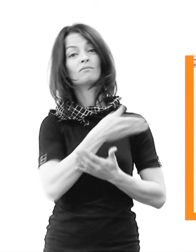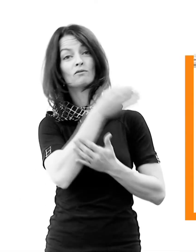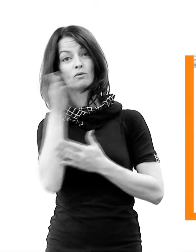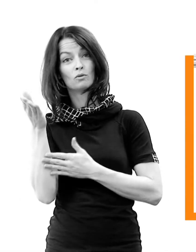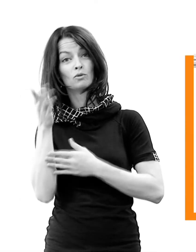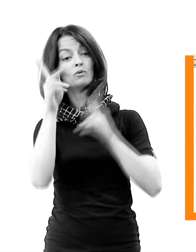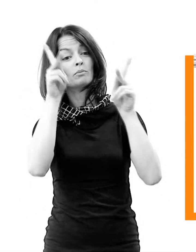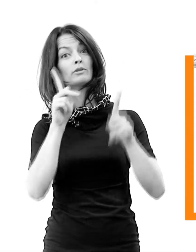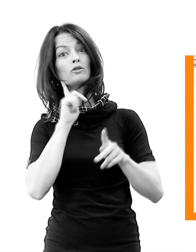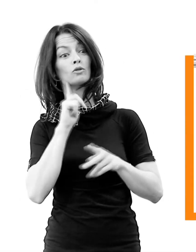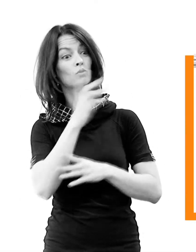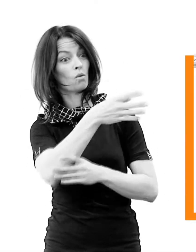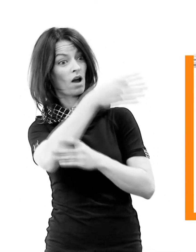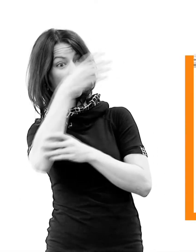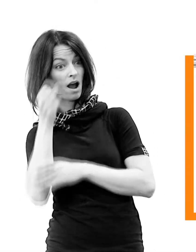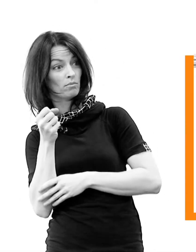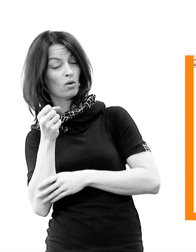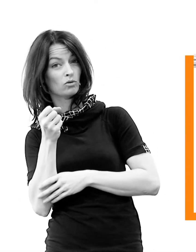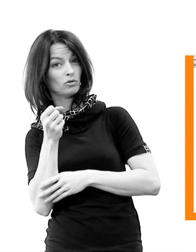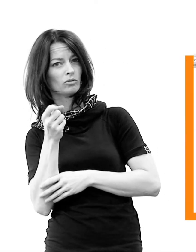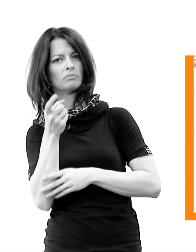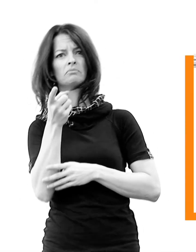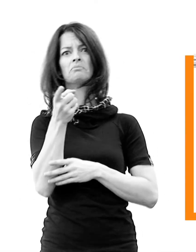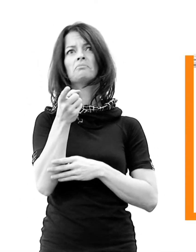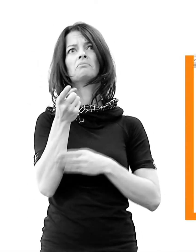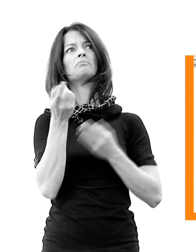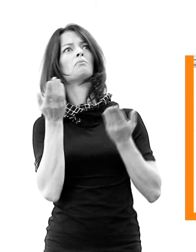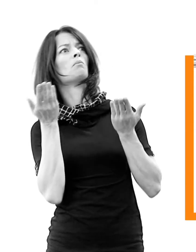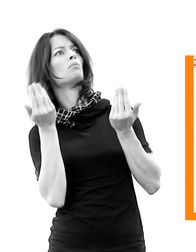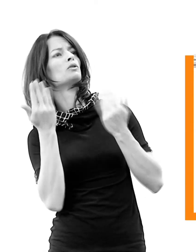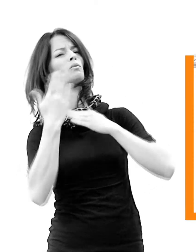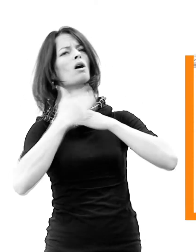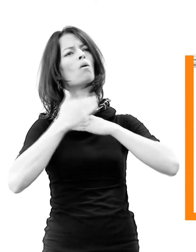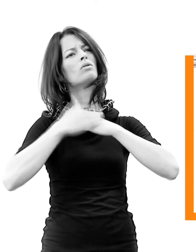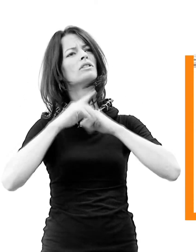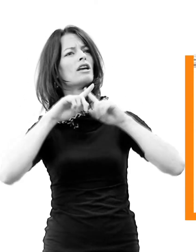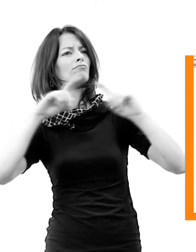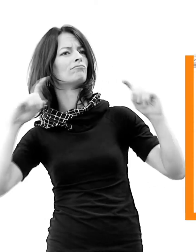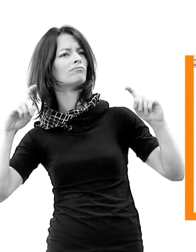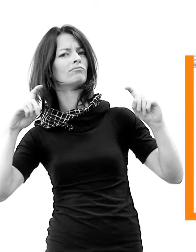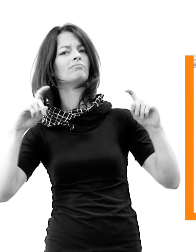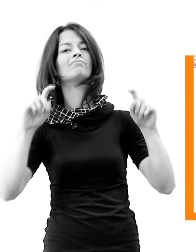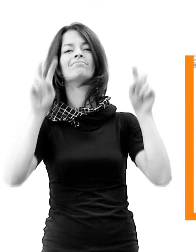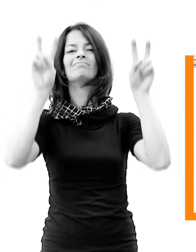Si vous avez besoin de conseils par rapport à l'embauche d'une personne sourde,